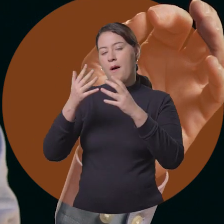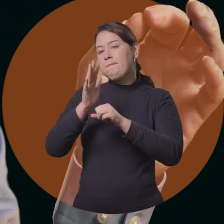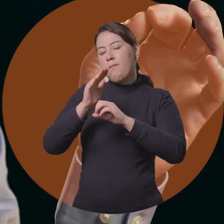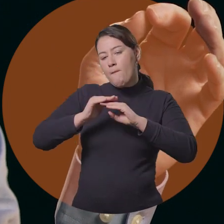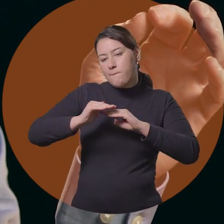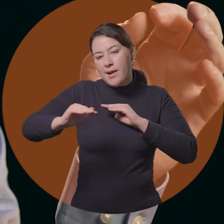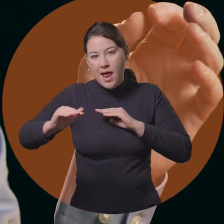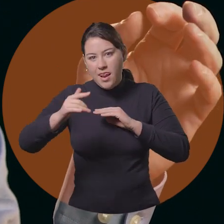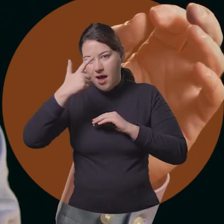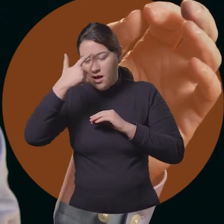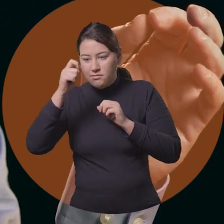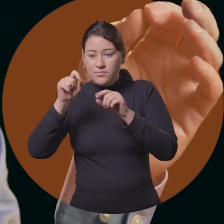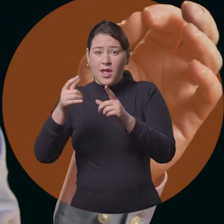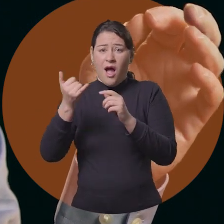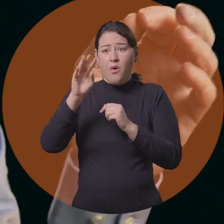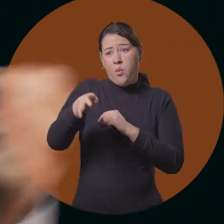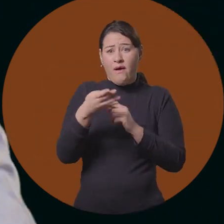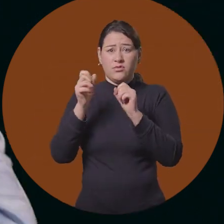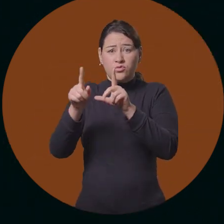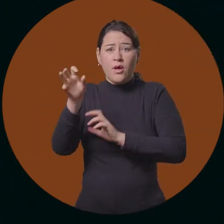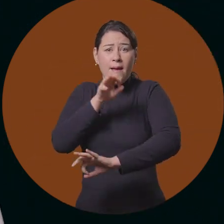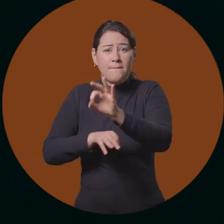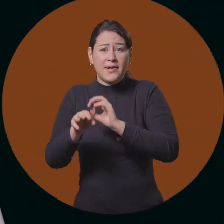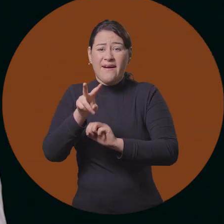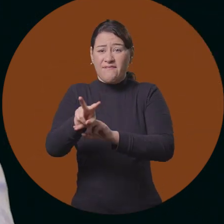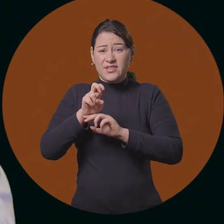hay un sitio web sobre los terraplanistas y te explican la física de la tierra plana.